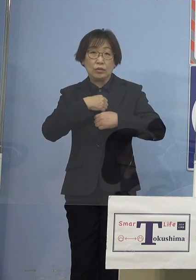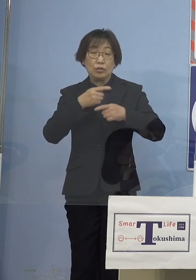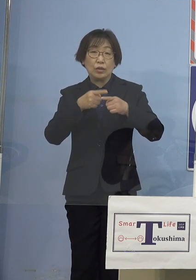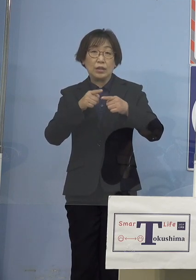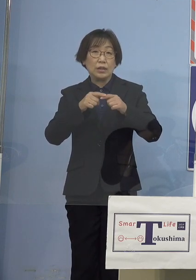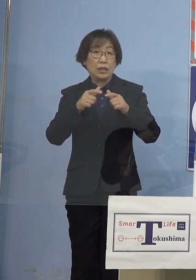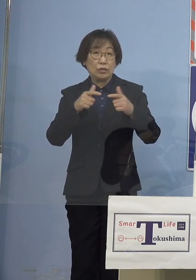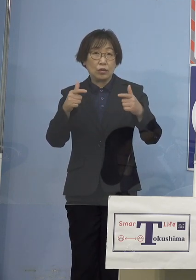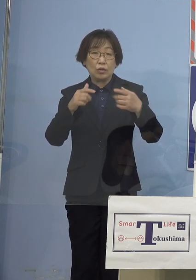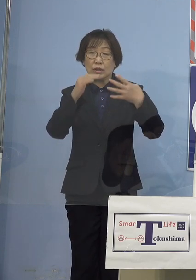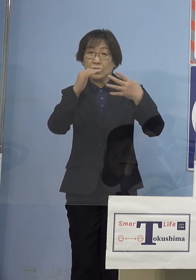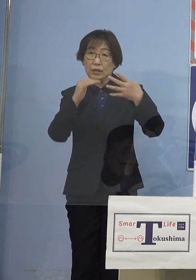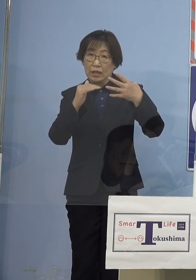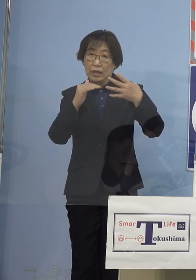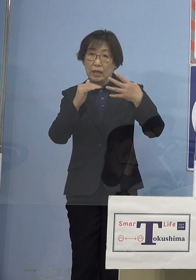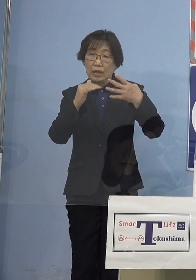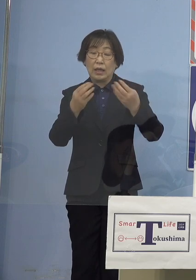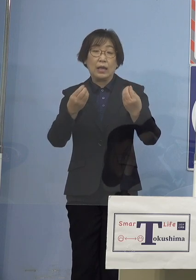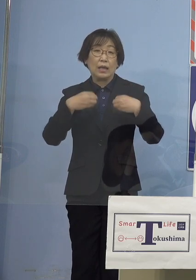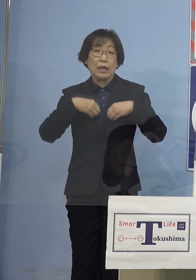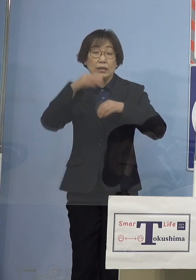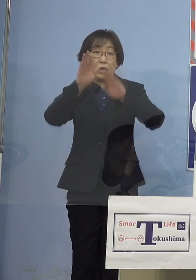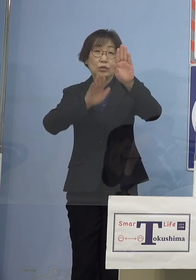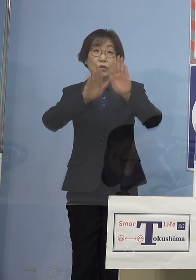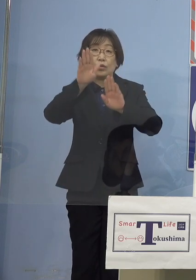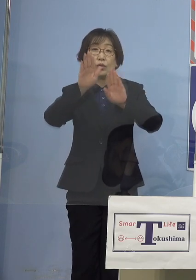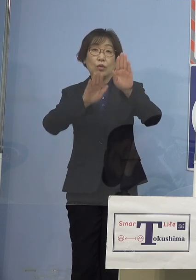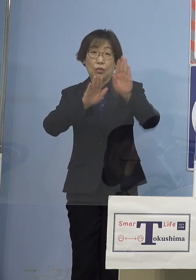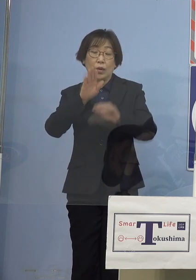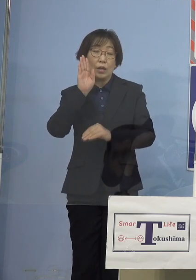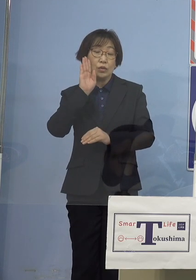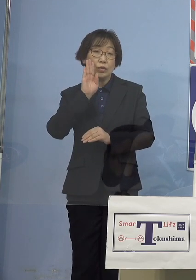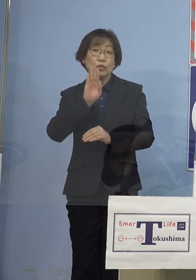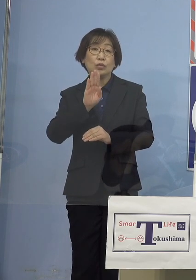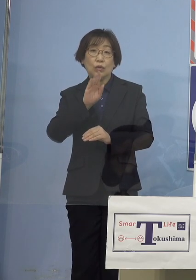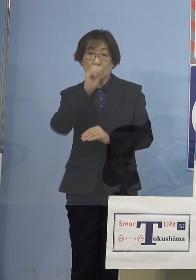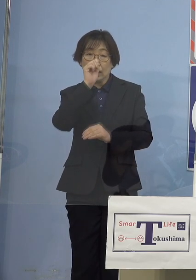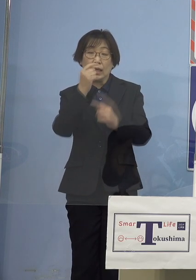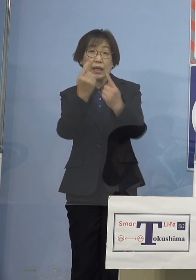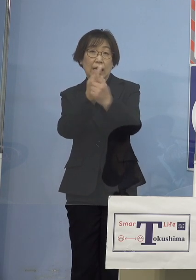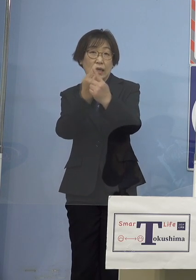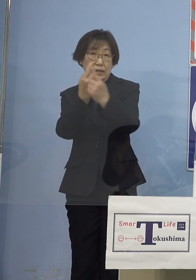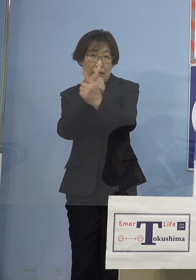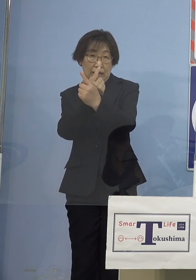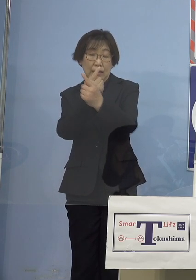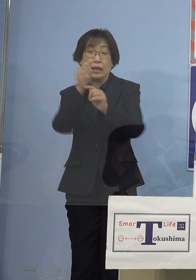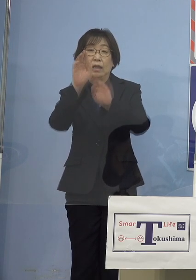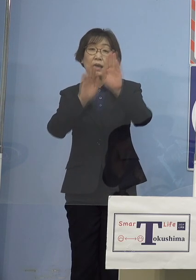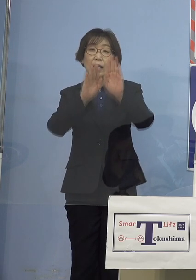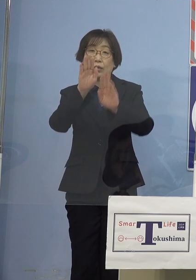感染状況は順調に 改善傾向を続けているところであり